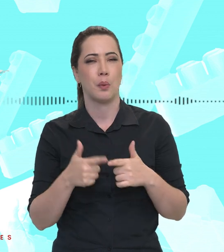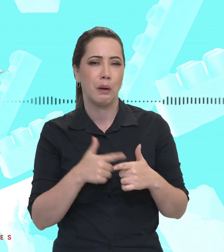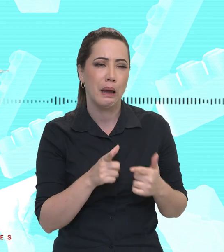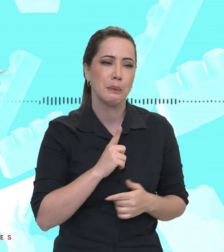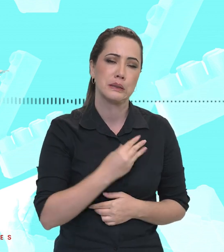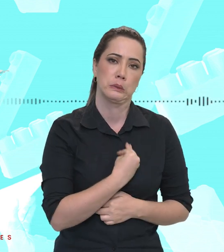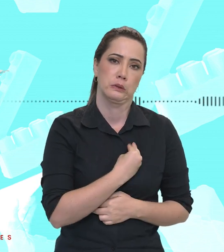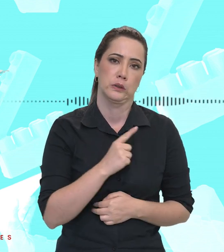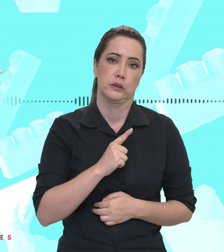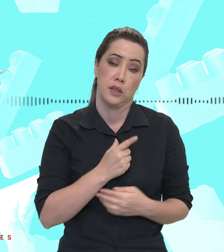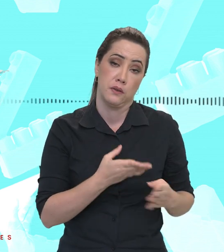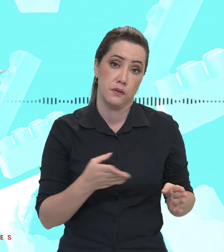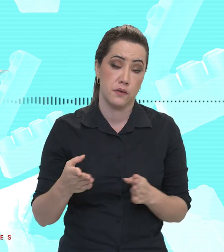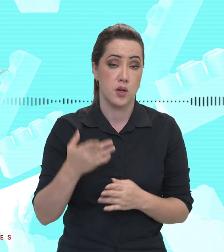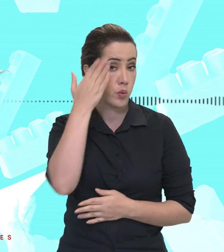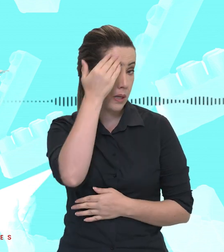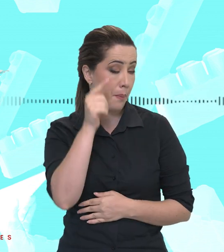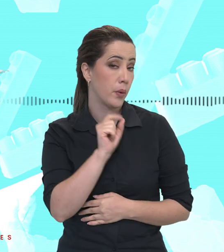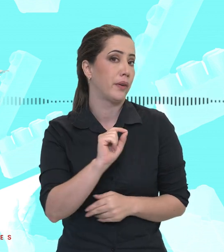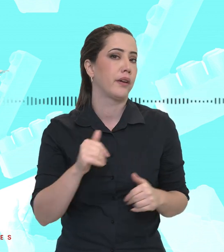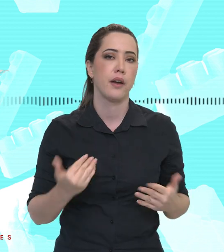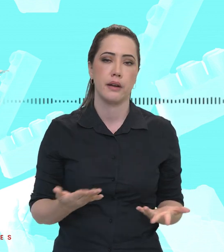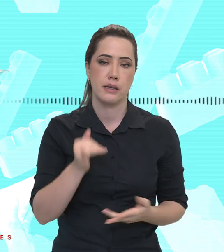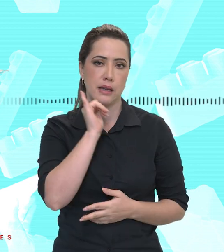assim, acarretaram muitas coisas na minha vida, né, quando eu não sabia o que eu tinha.